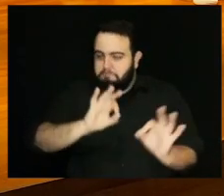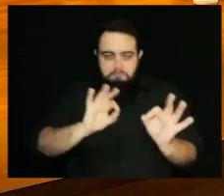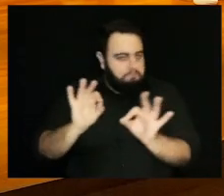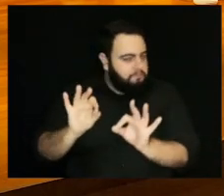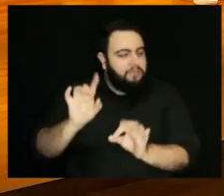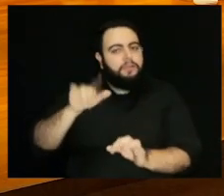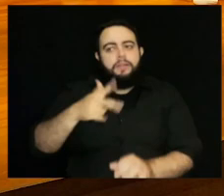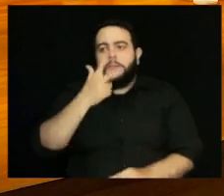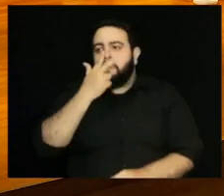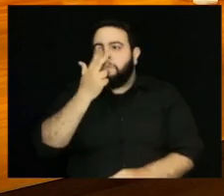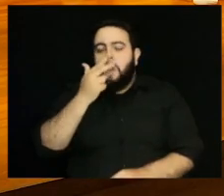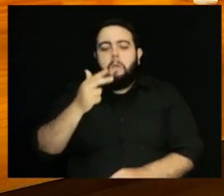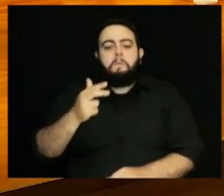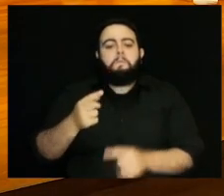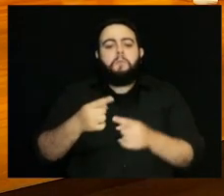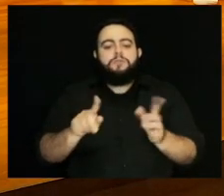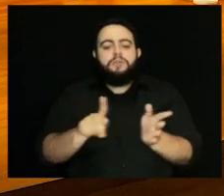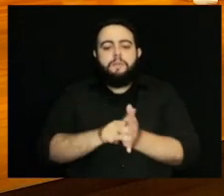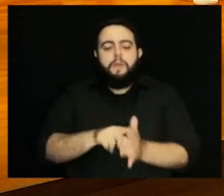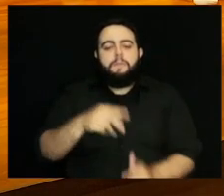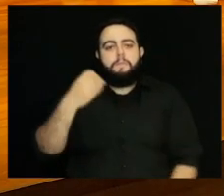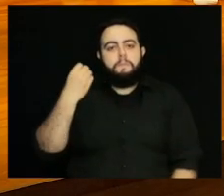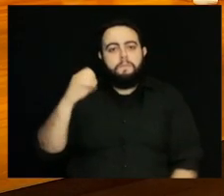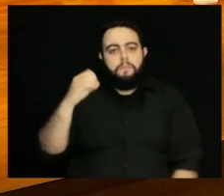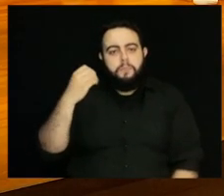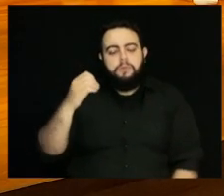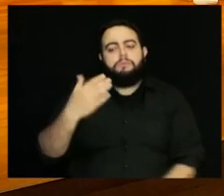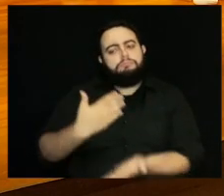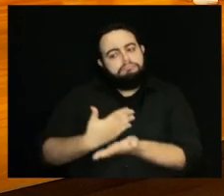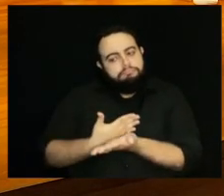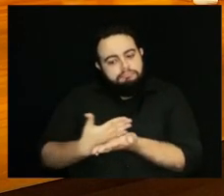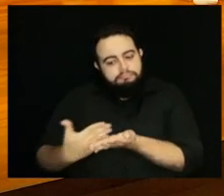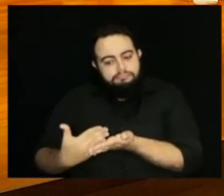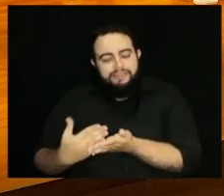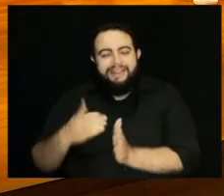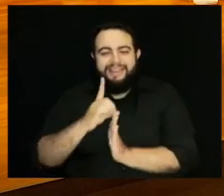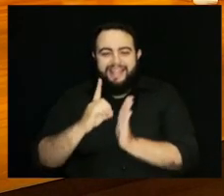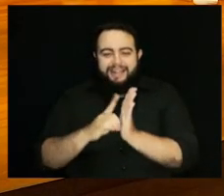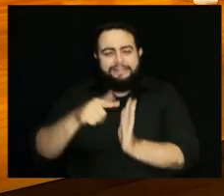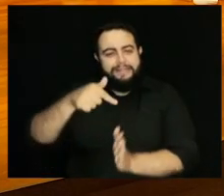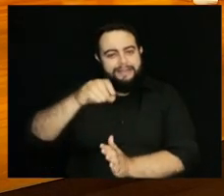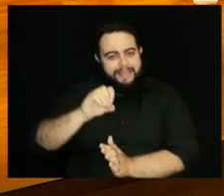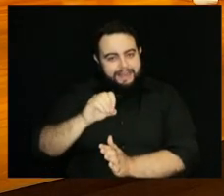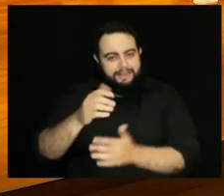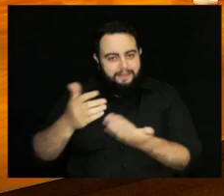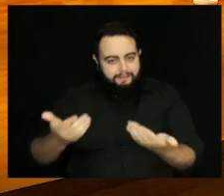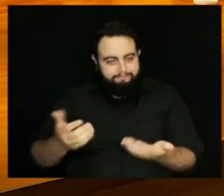Porto Alegre nascesse de novo, fosse reinventada a partir da década de 70. Isso é muito